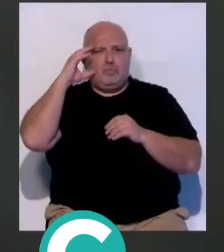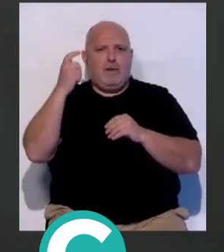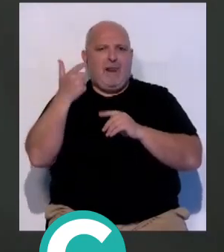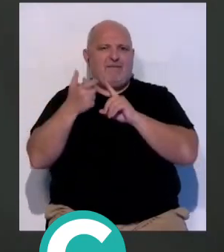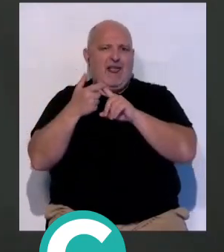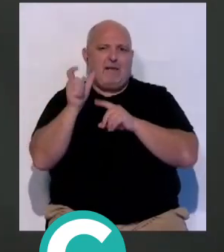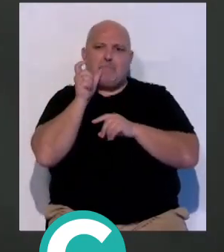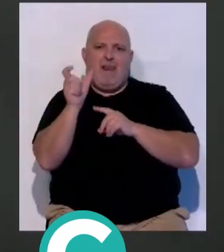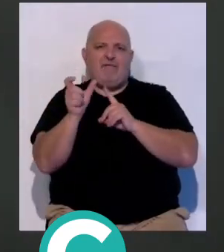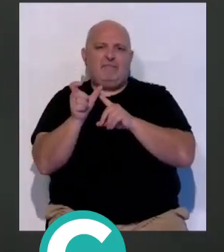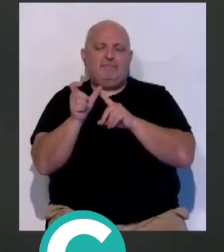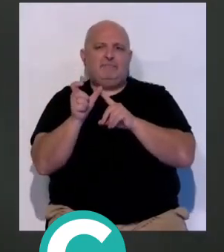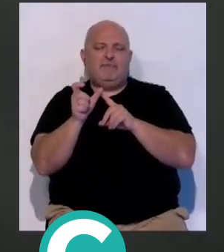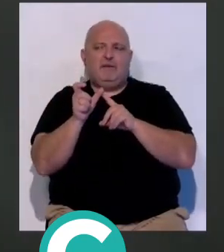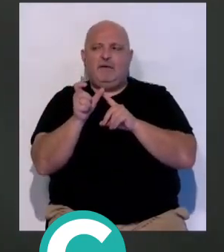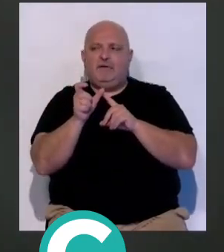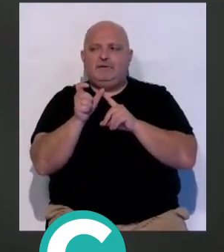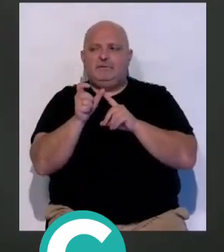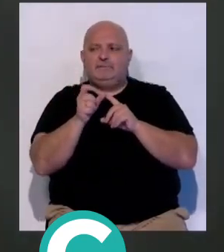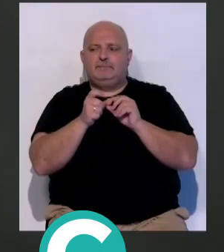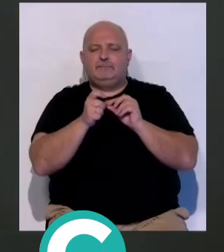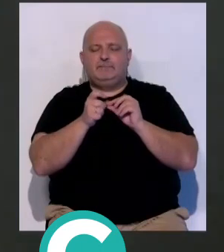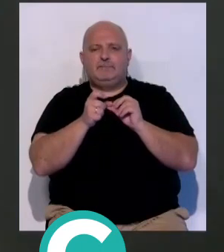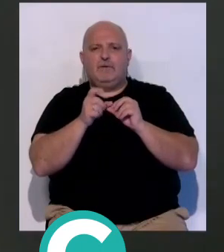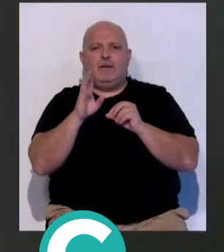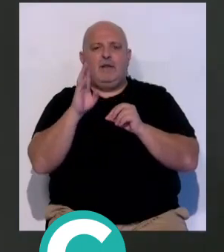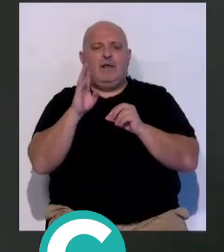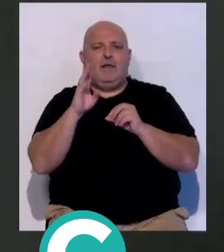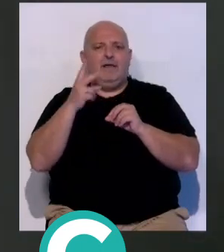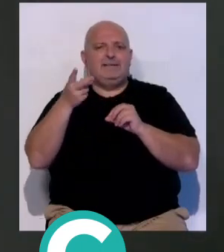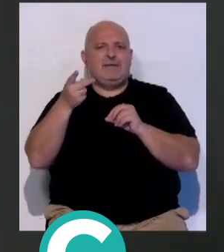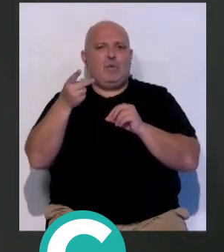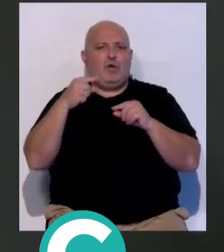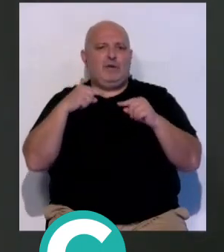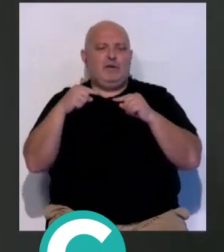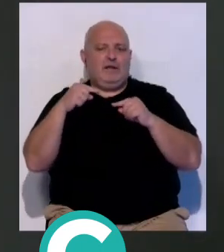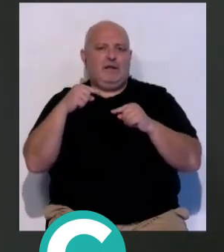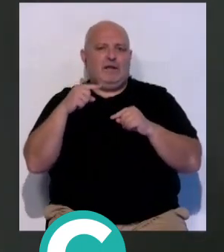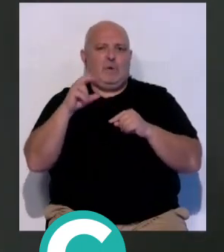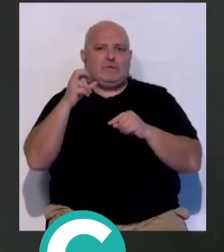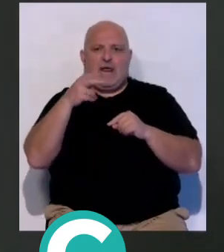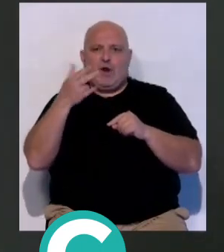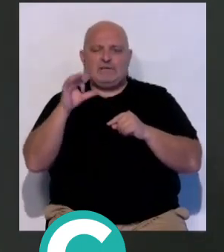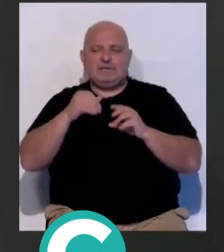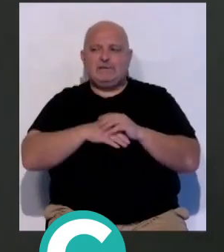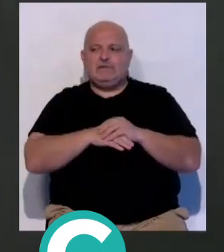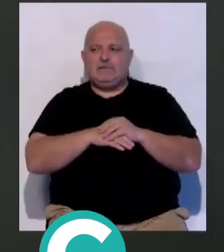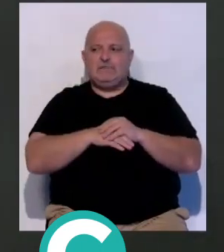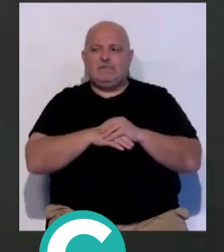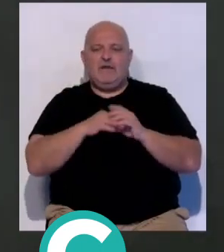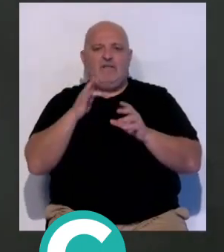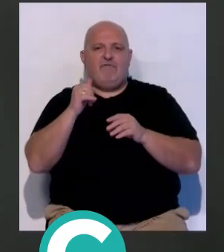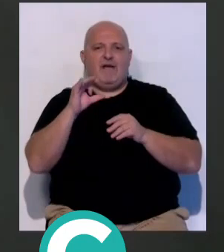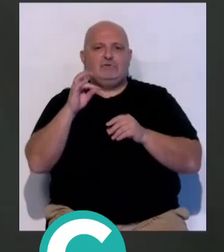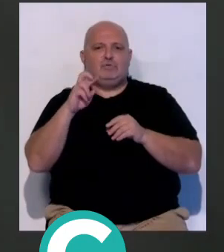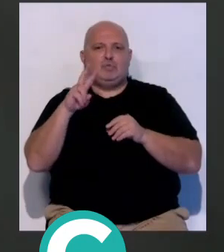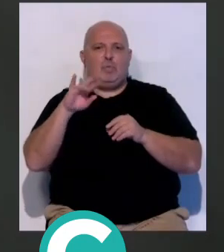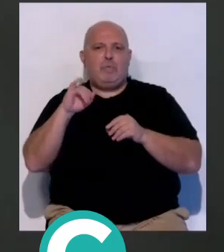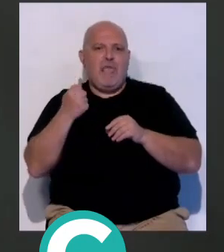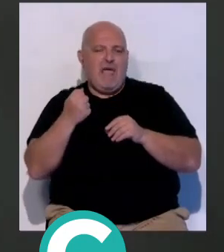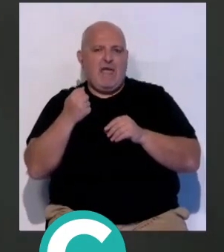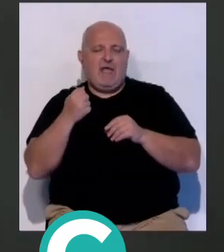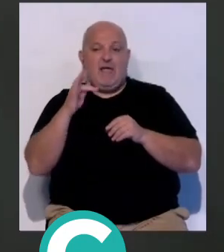a este que era a paredes cerca del segundo de Luis aragonés que era fastrupia su astucia lo del Barça